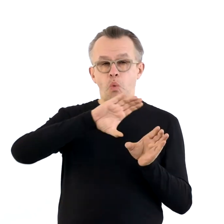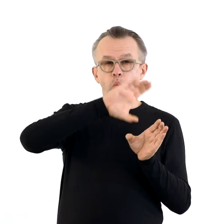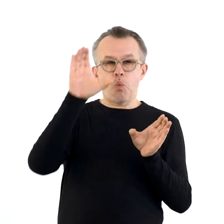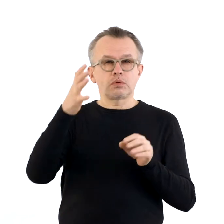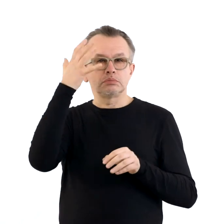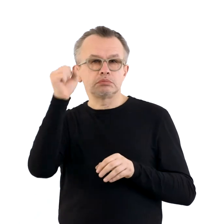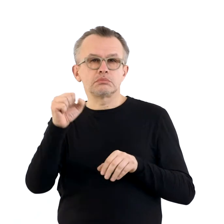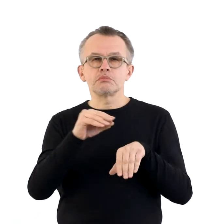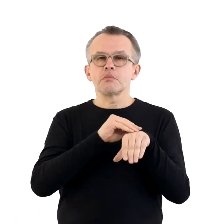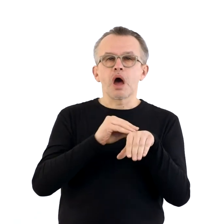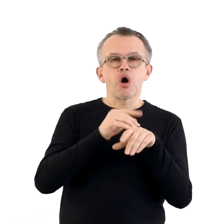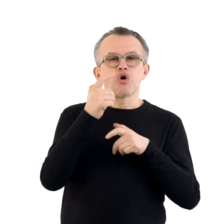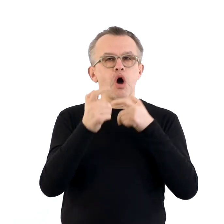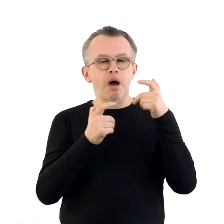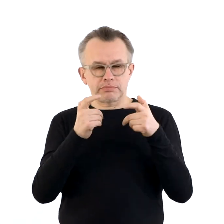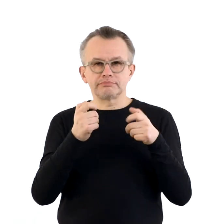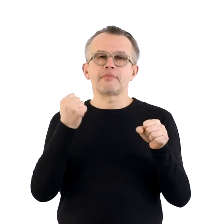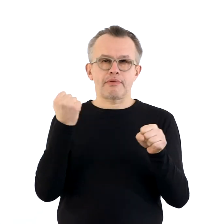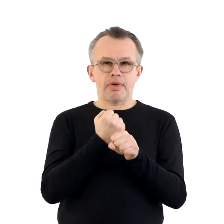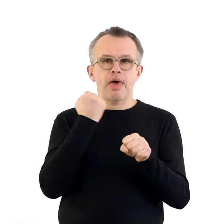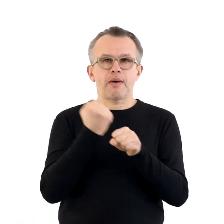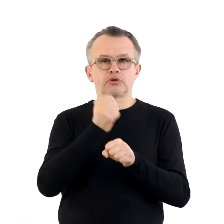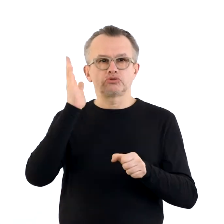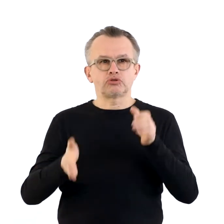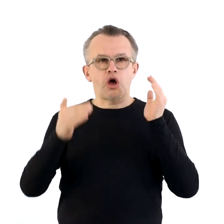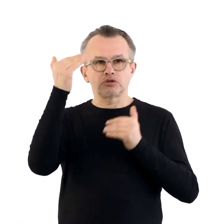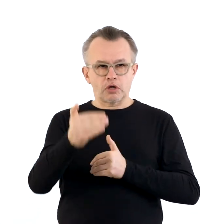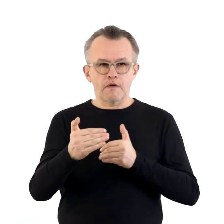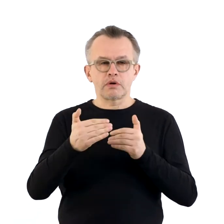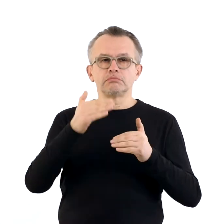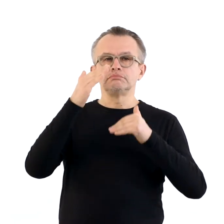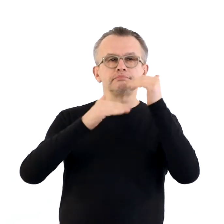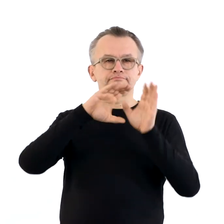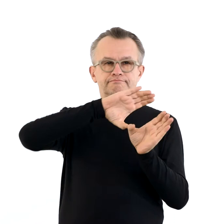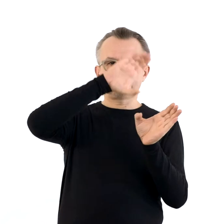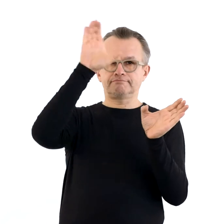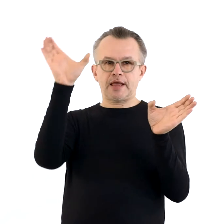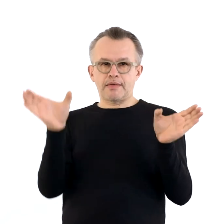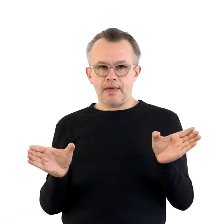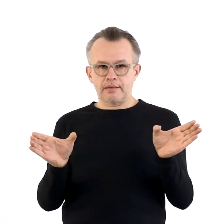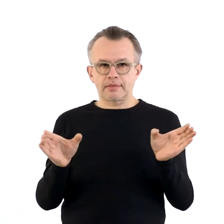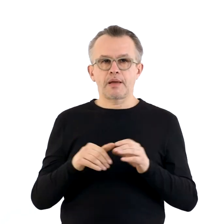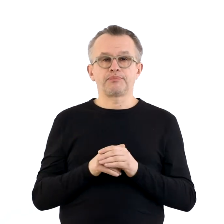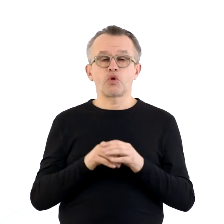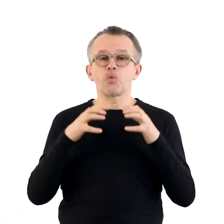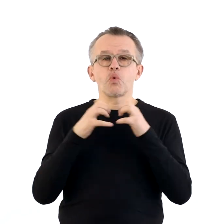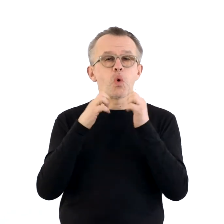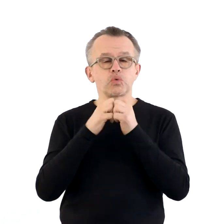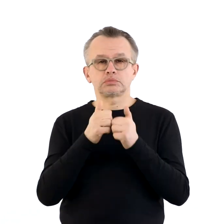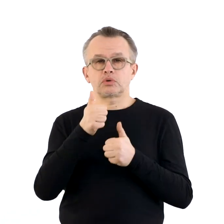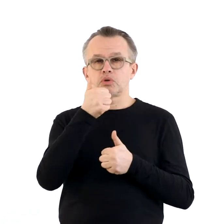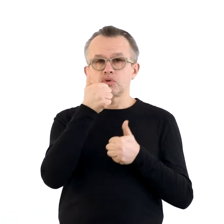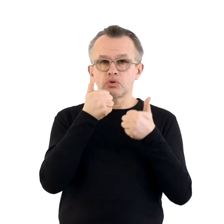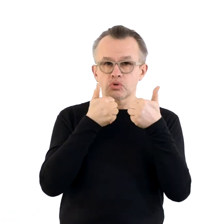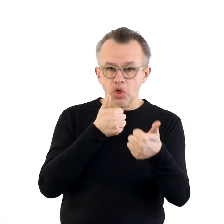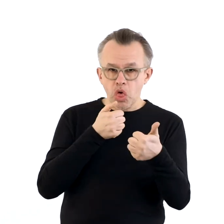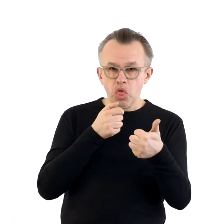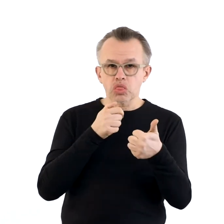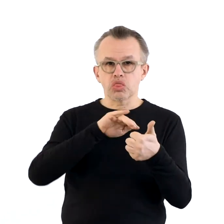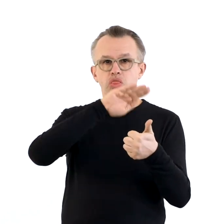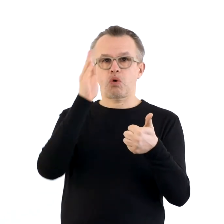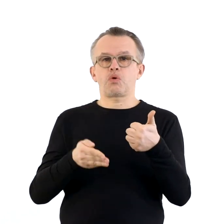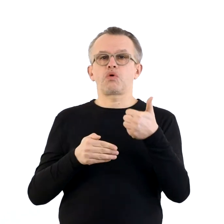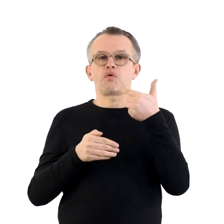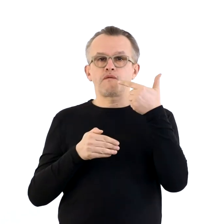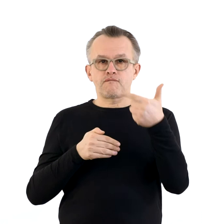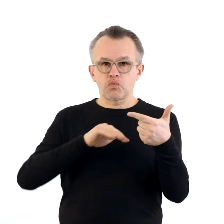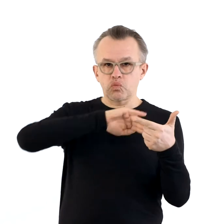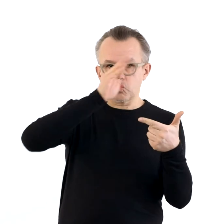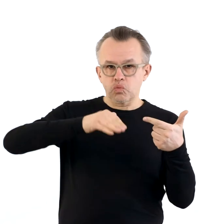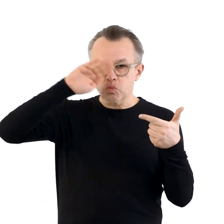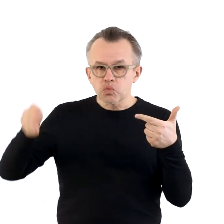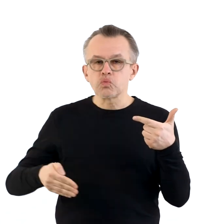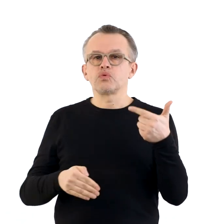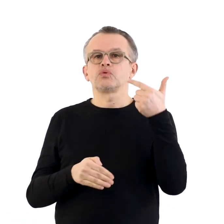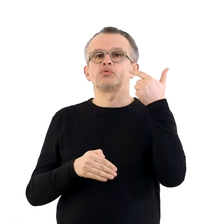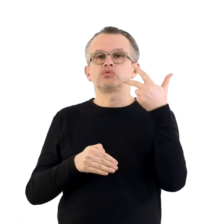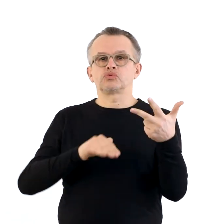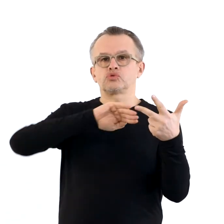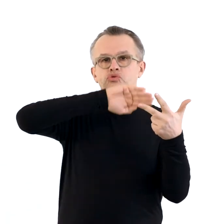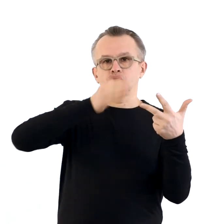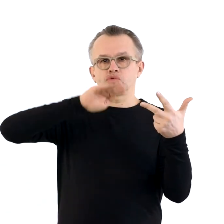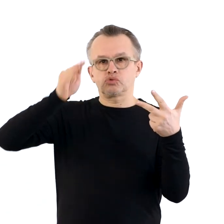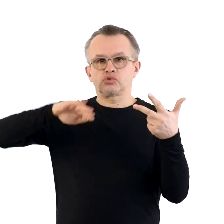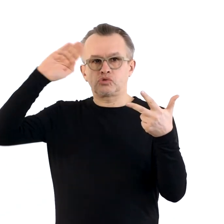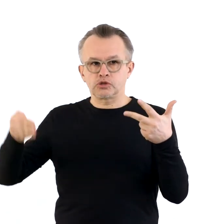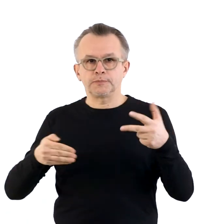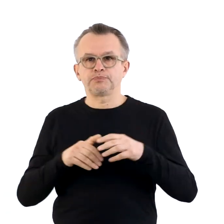Triumfalne łuki wykonywane były z kamienia ciosowego w kształcie arkady jako konstrukcje jedno-, dwu- lub trójprzęsłowe.